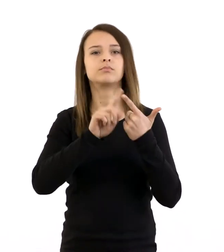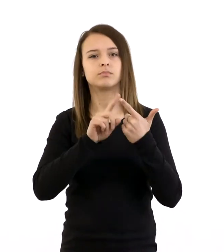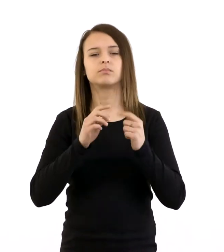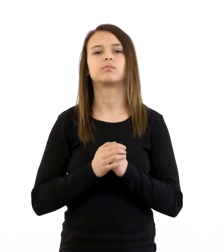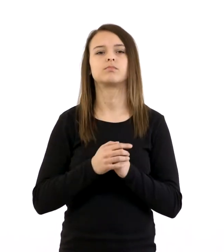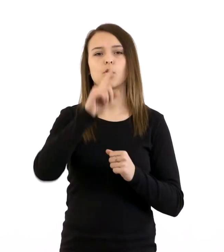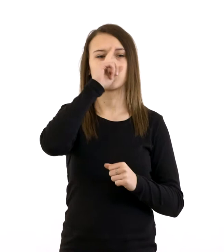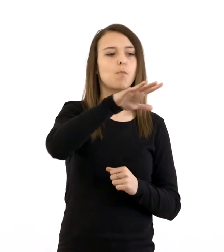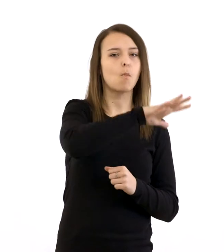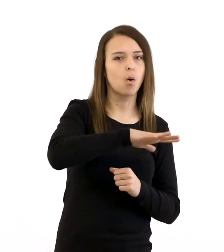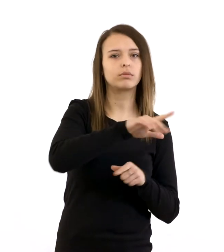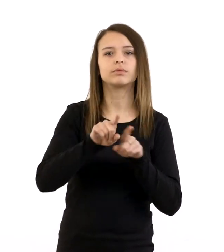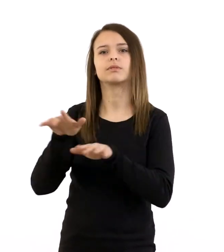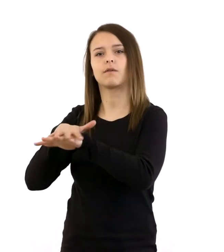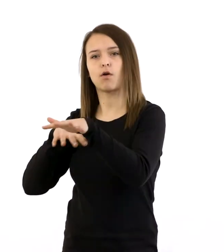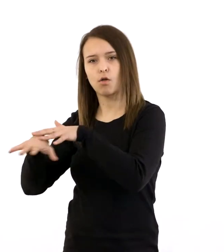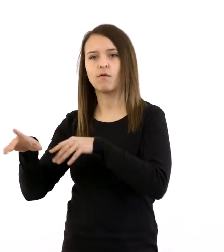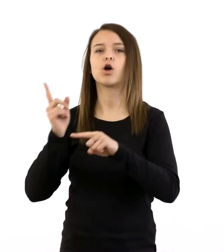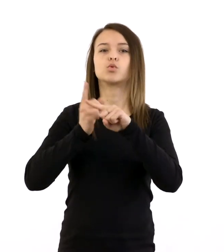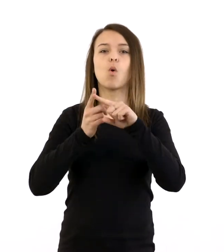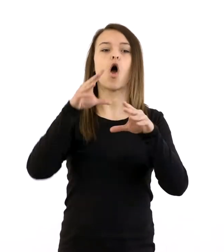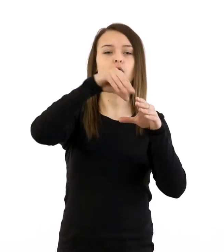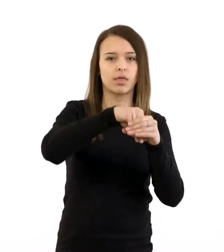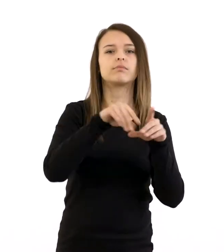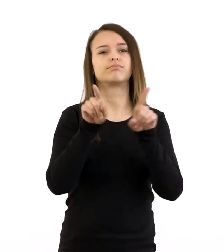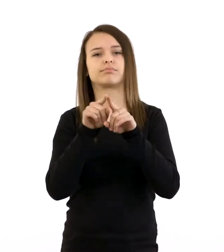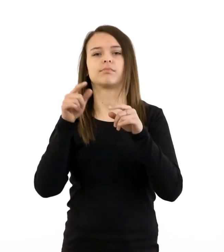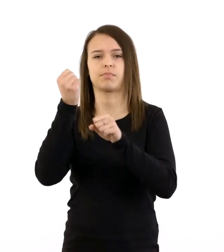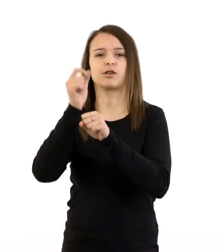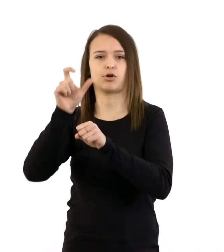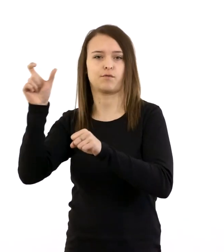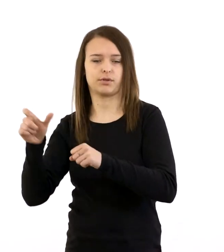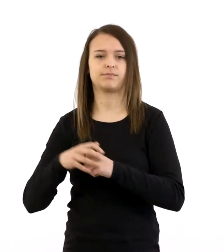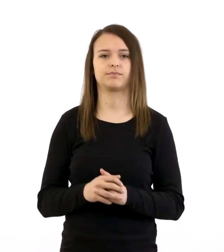2. społeczna i zawodowa reintegracja członków jak i pracowników spółdzielni;